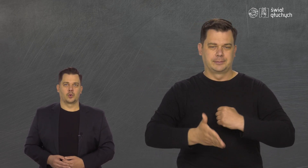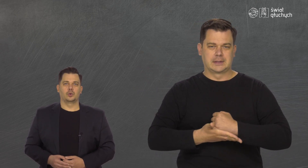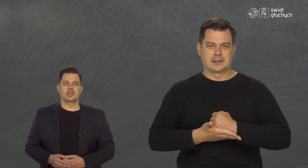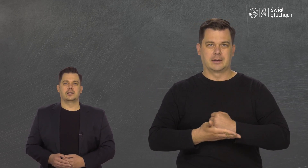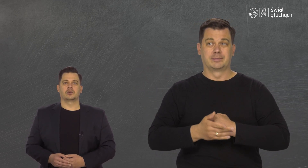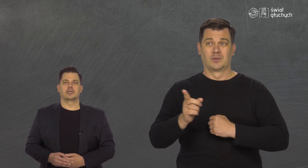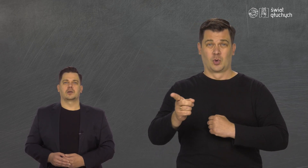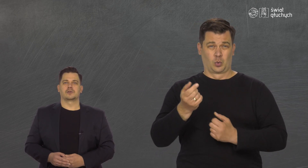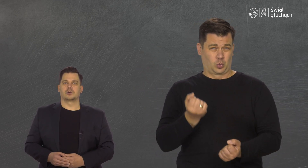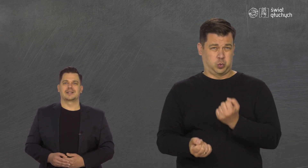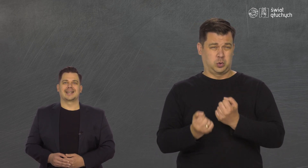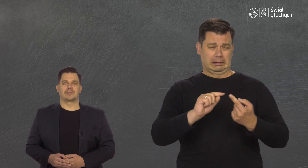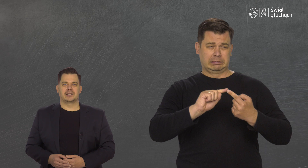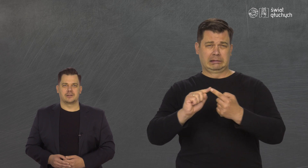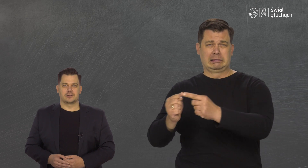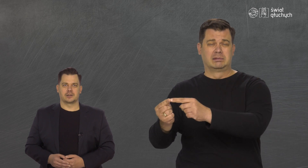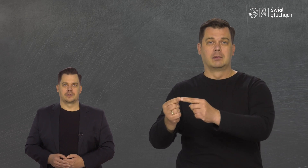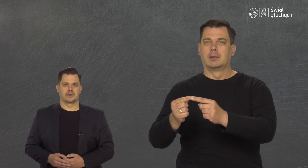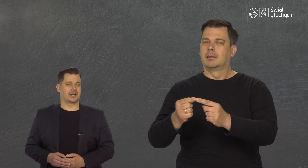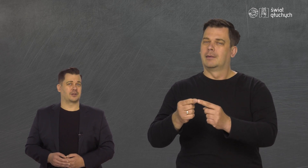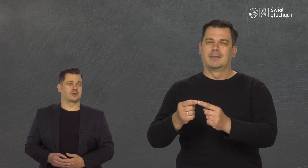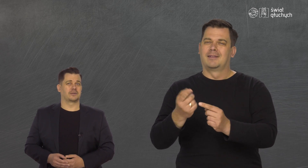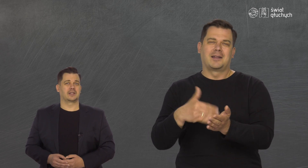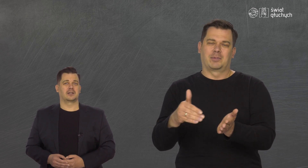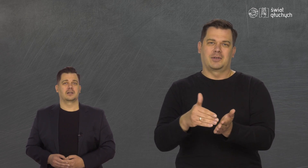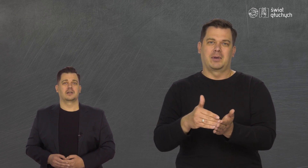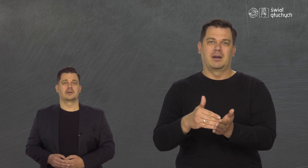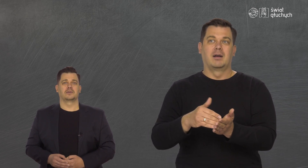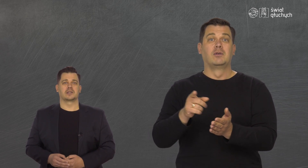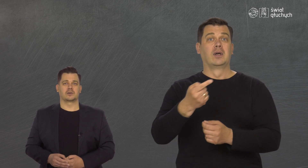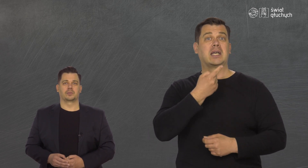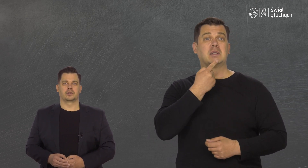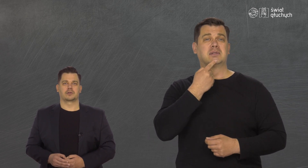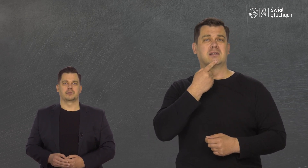unikaj trudnych konstrukcji gramatycznych, rzadko stosowanych w języku potocznym,